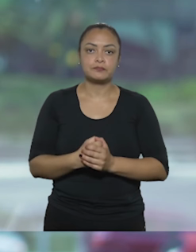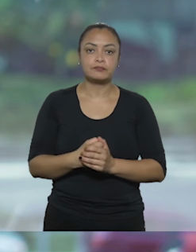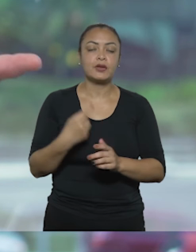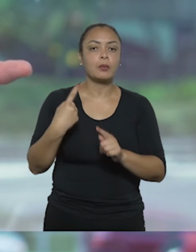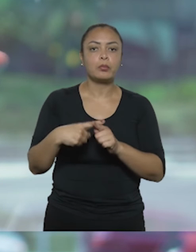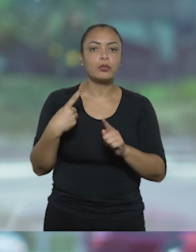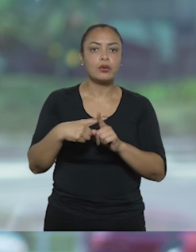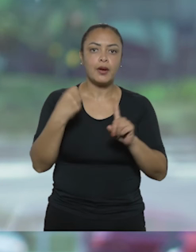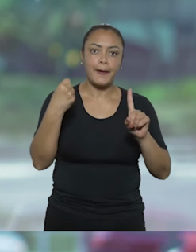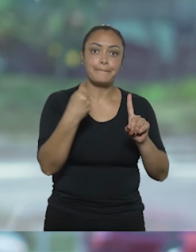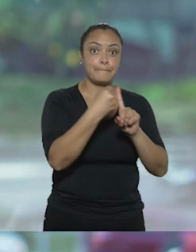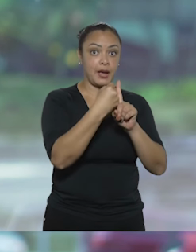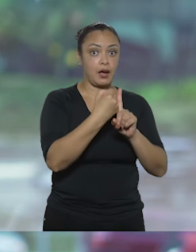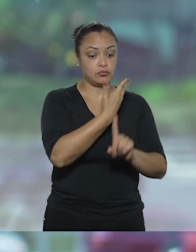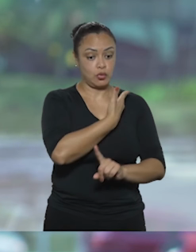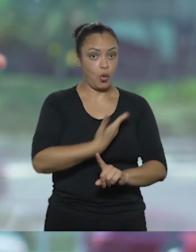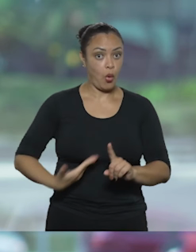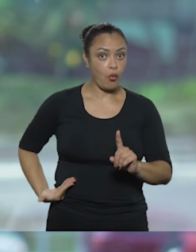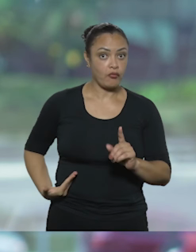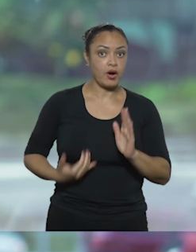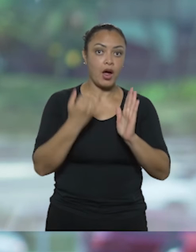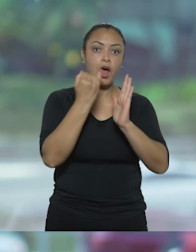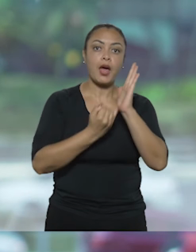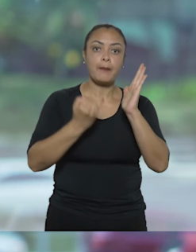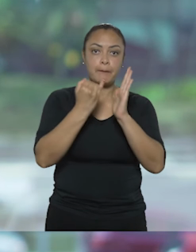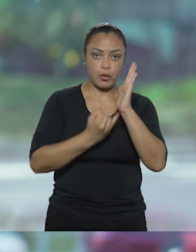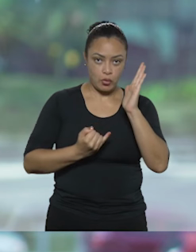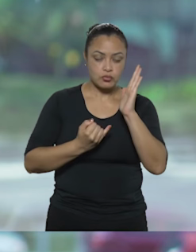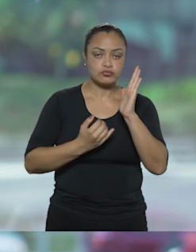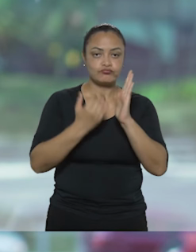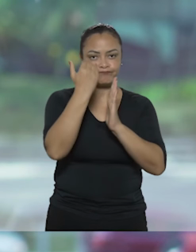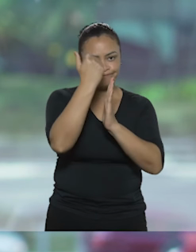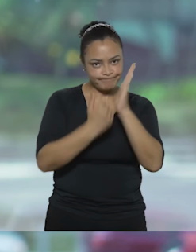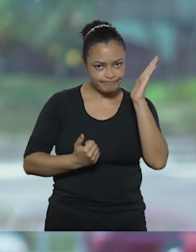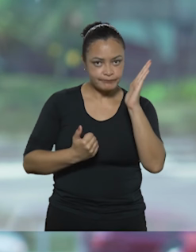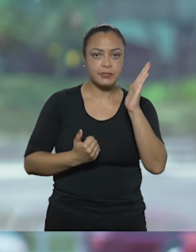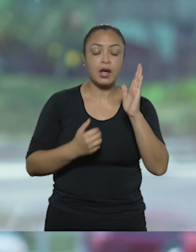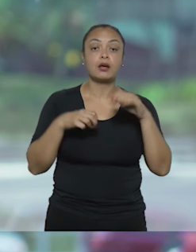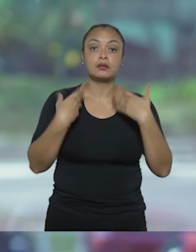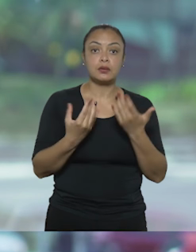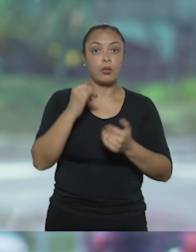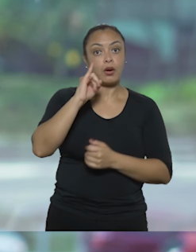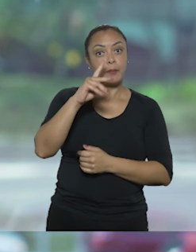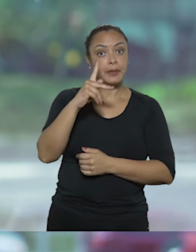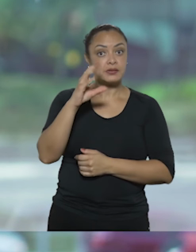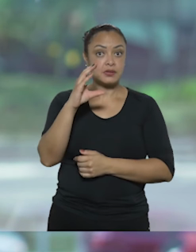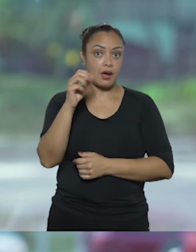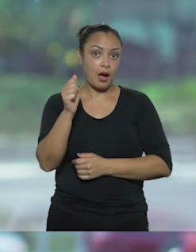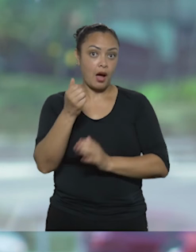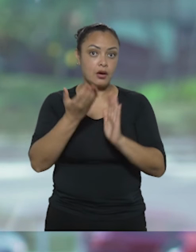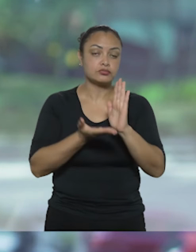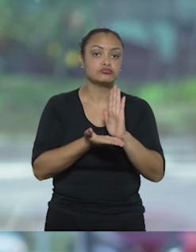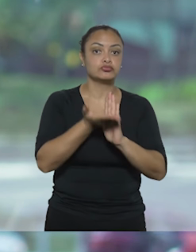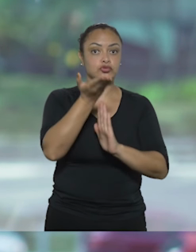impacto das medidas do governo de corte de impostos, assim o IPCA acumula 10% de valorização